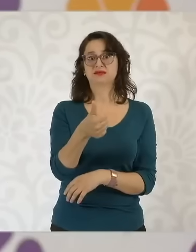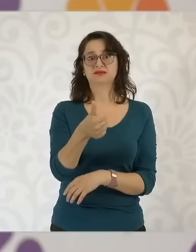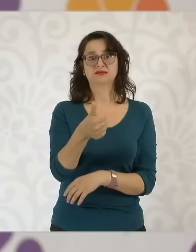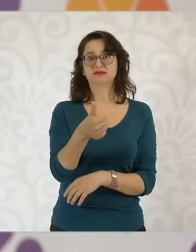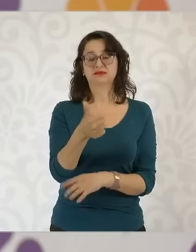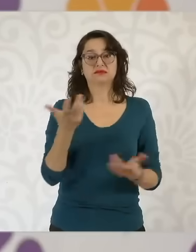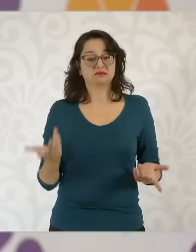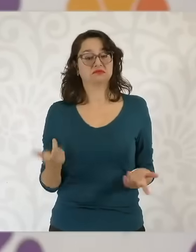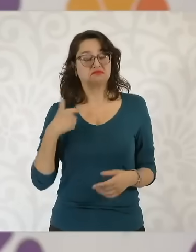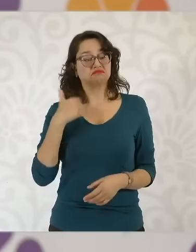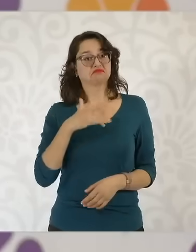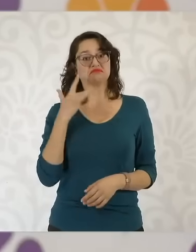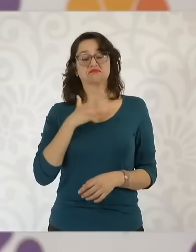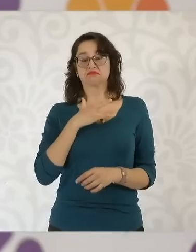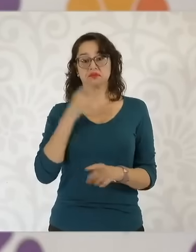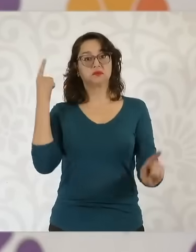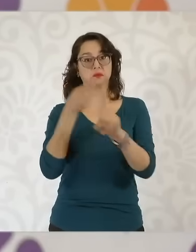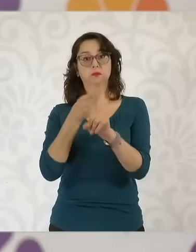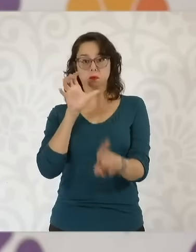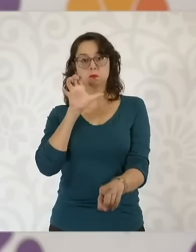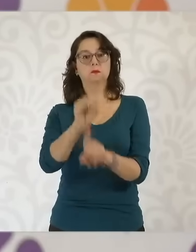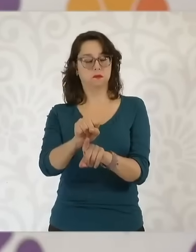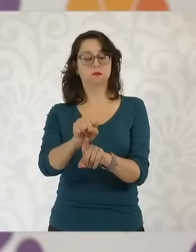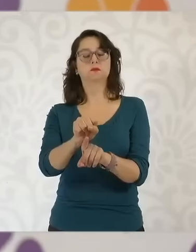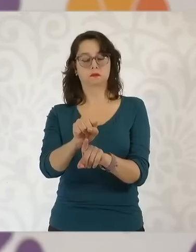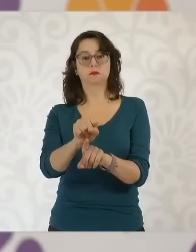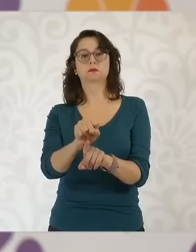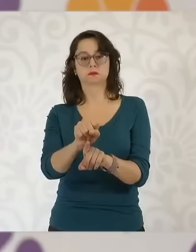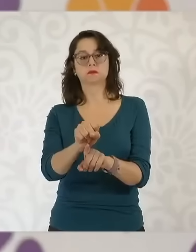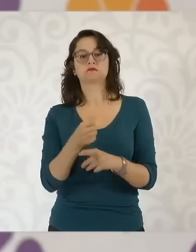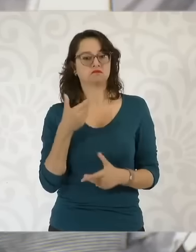el que se dio en esta llamada por parte de nuestra presidenta y que esto va a favorecer mucho a la